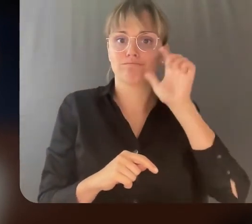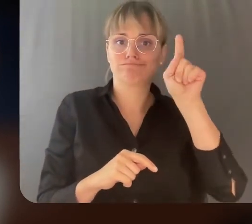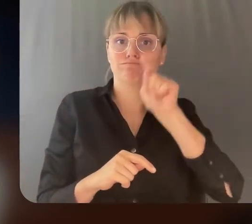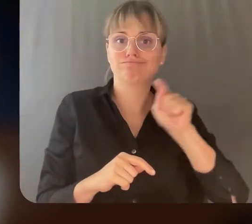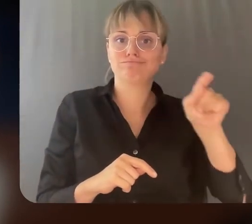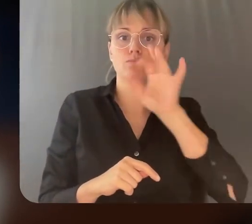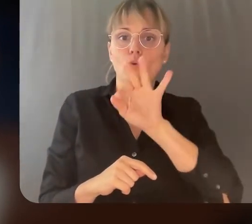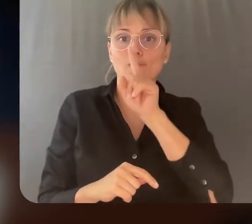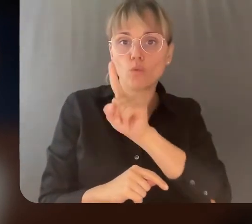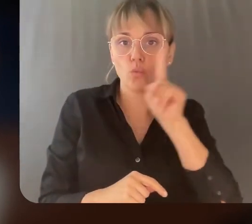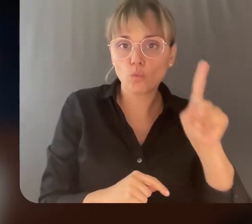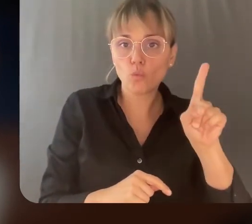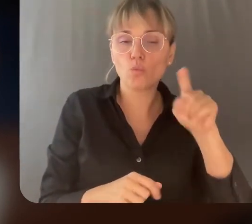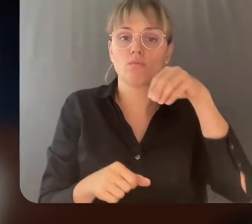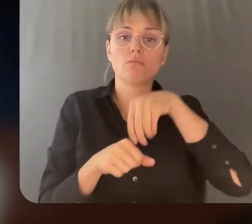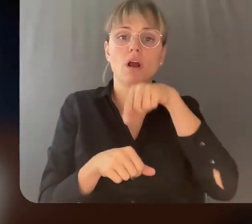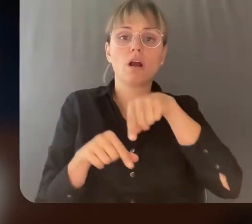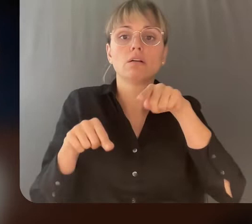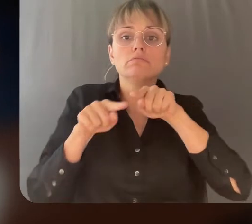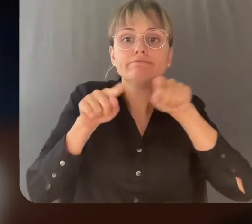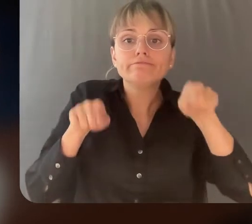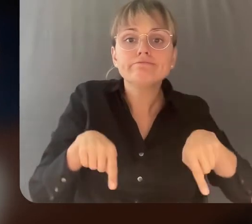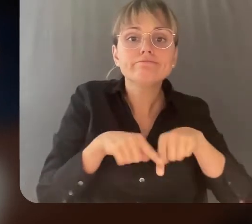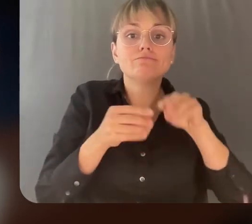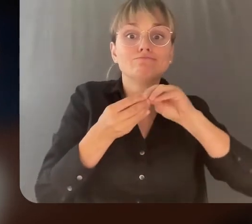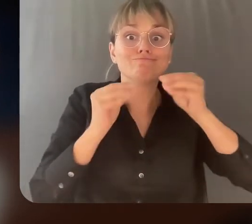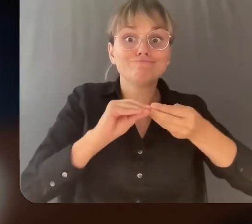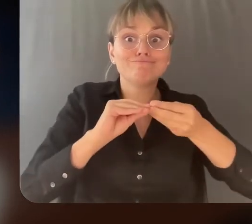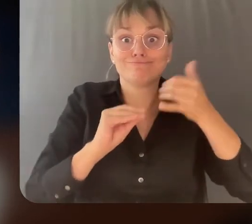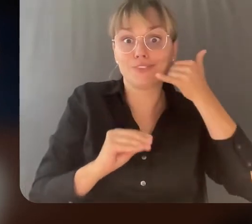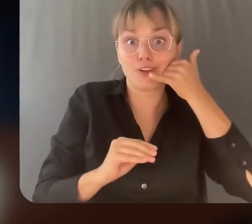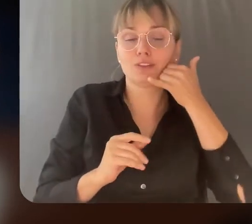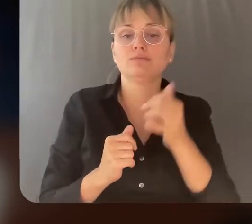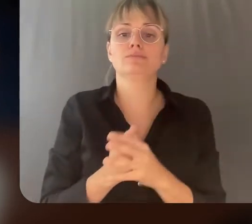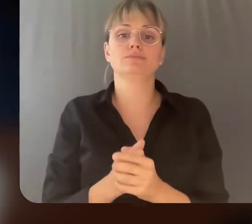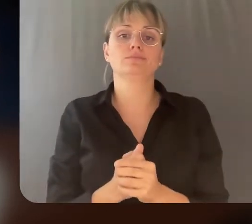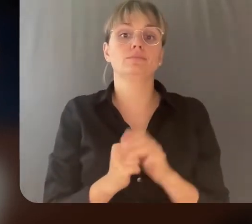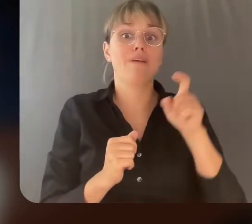Tu composes 911 dans la zone du numéro de téléphone et appuie sur « Entrer. »